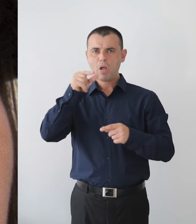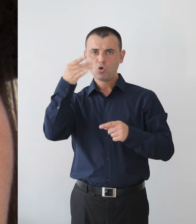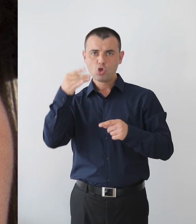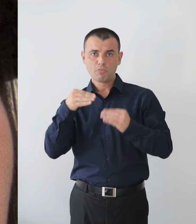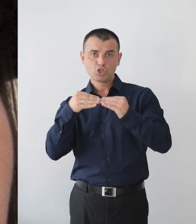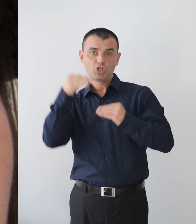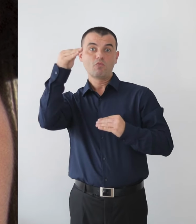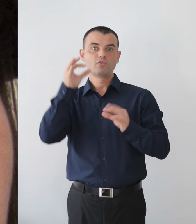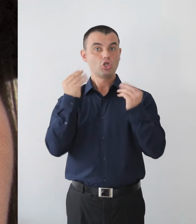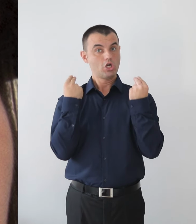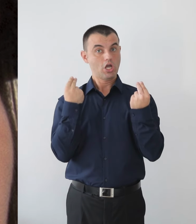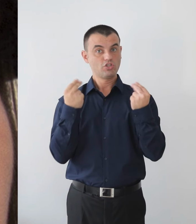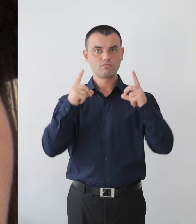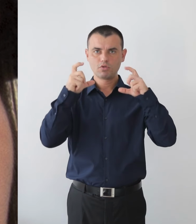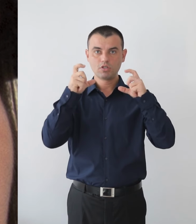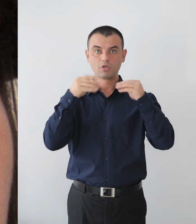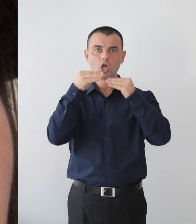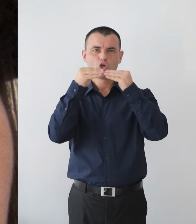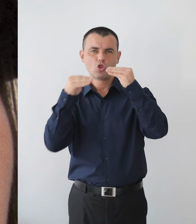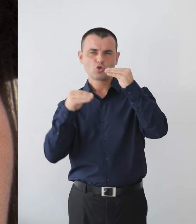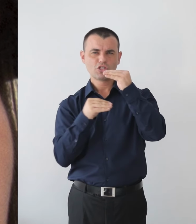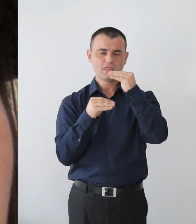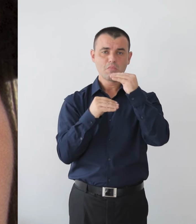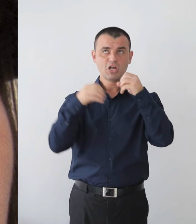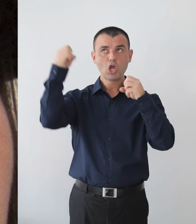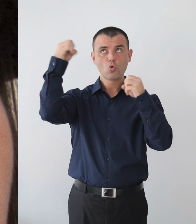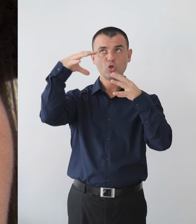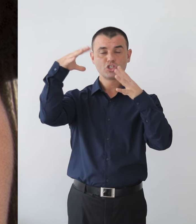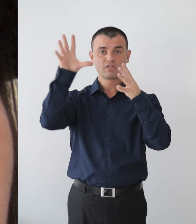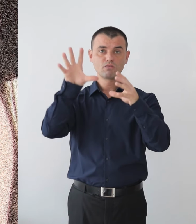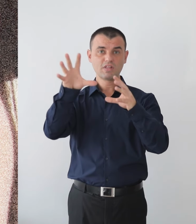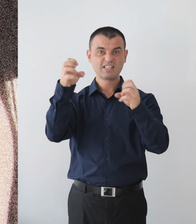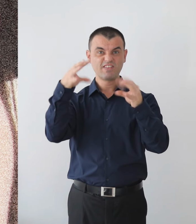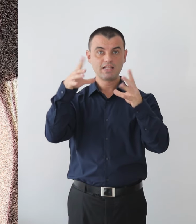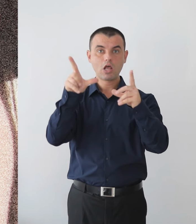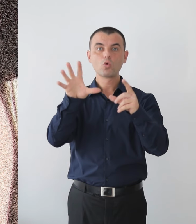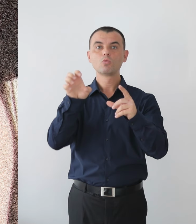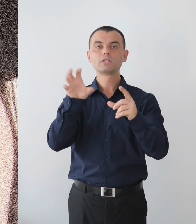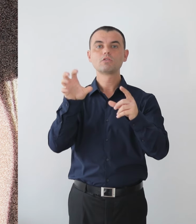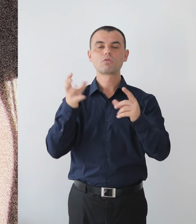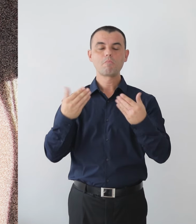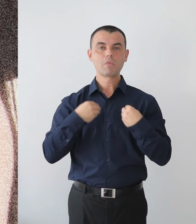По-малкото число ще повиши качеството на снимката и ще намали количеството светлина, която поема сензора.